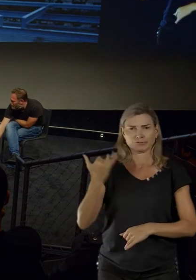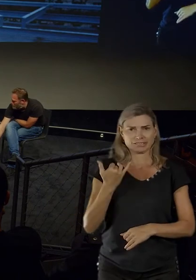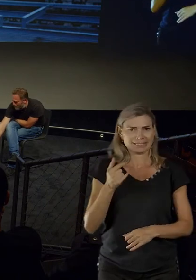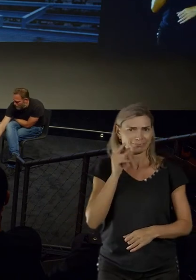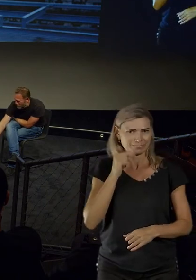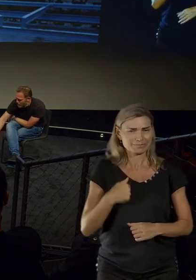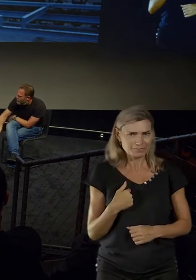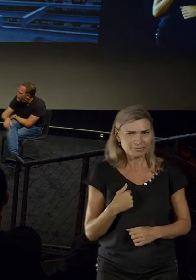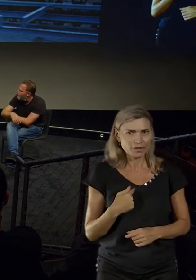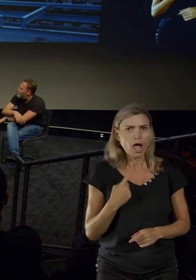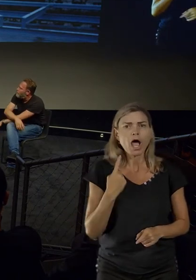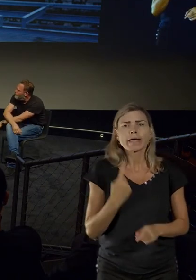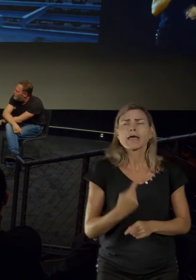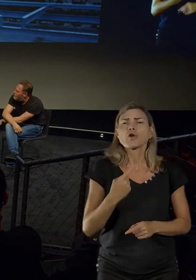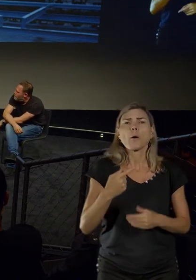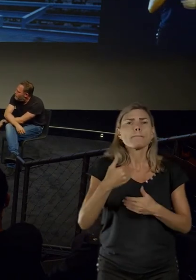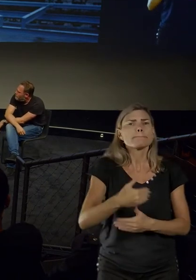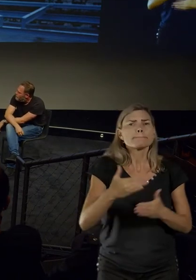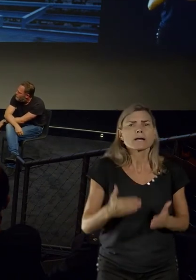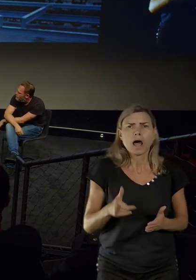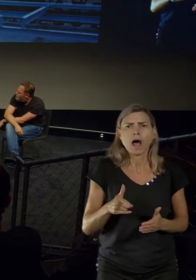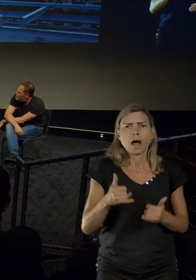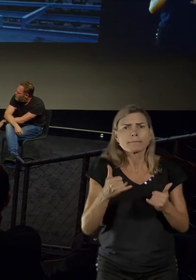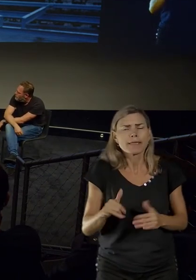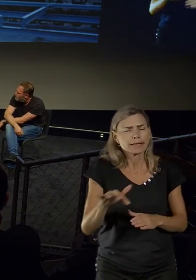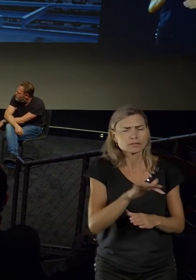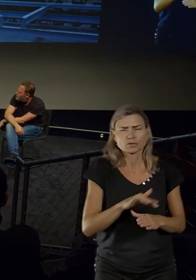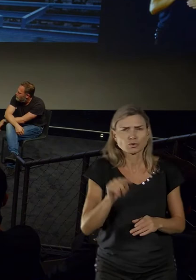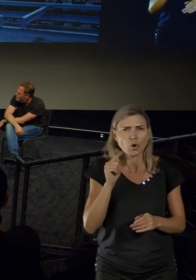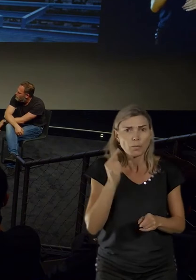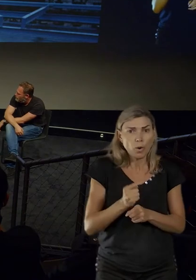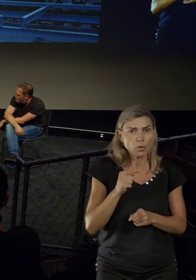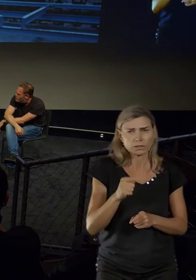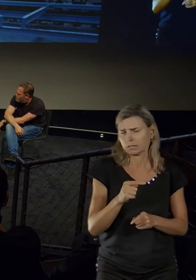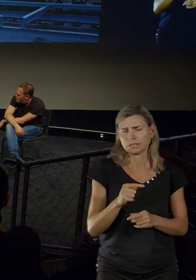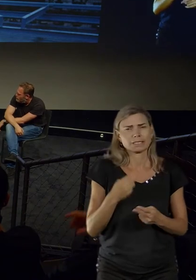To není jenom o městě. O Praze. To je širší otázka, celospolečenská a celostátní.